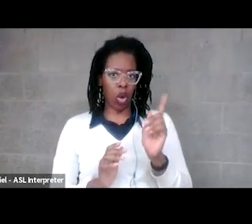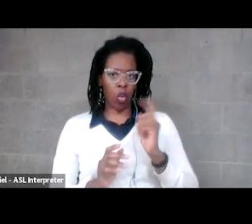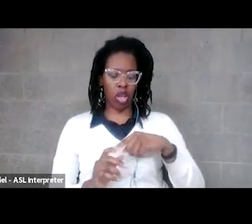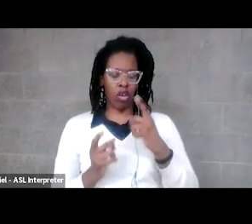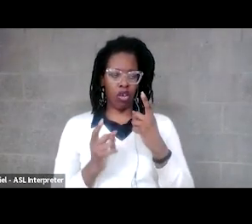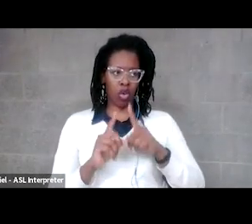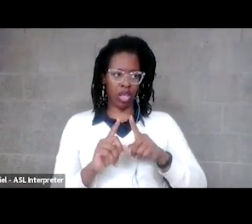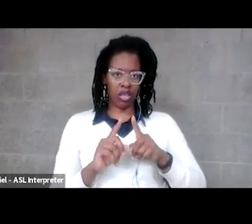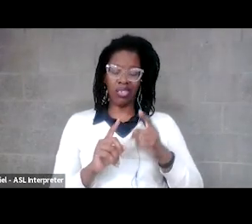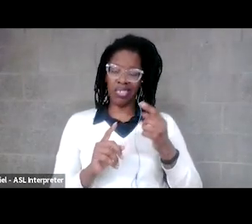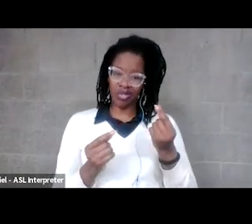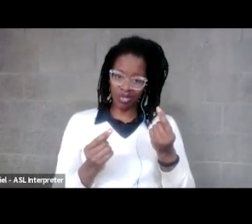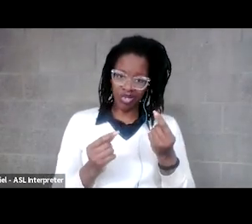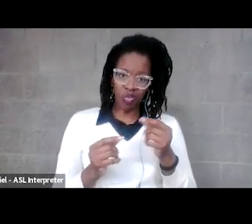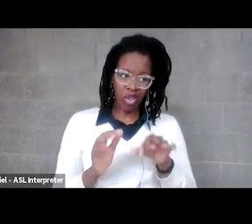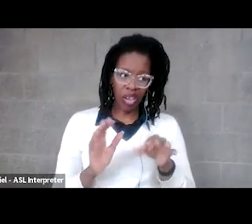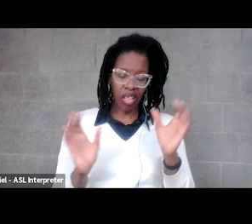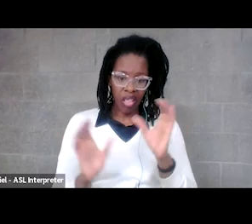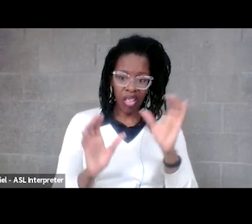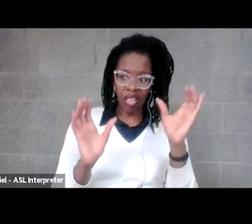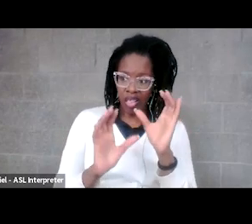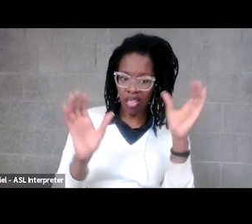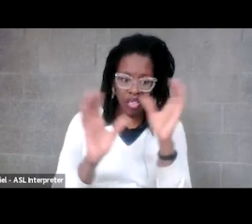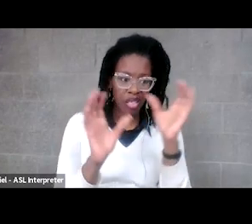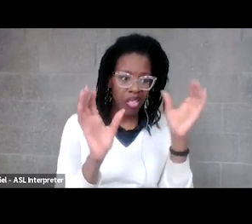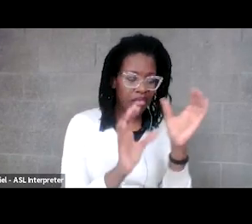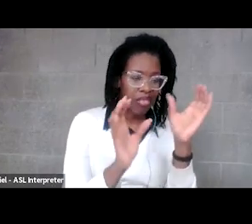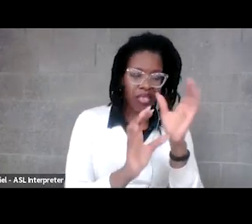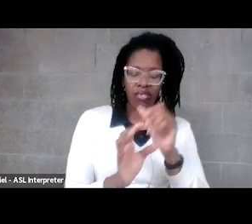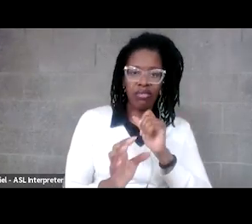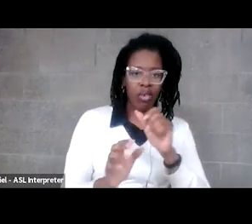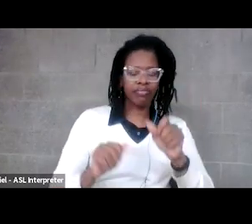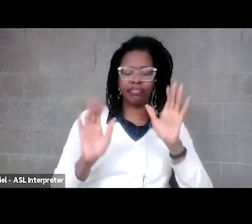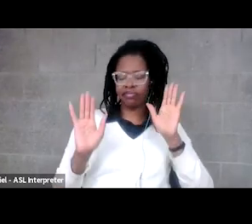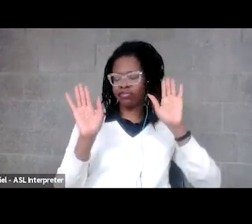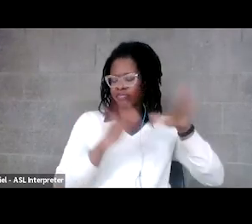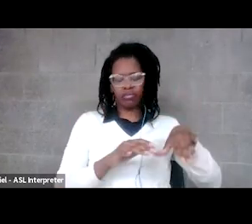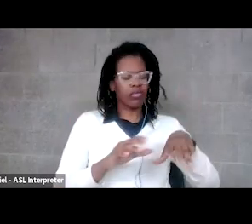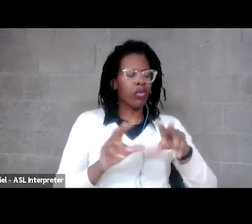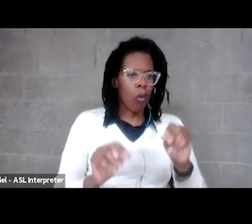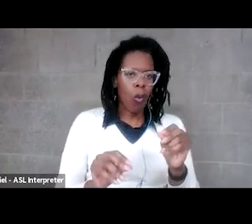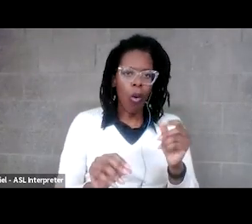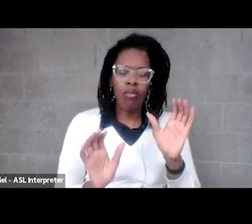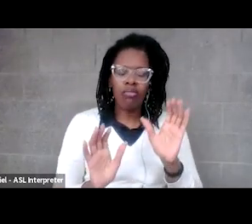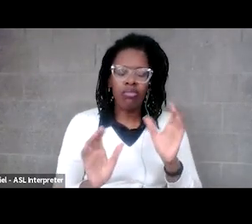buscamos por todos lados para tratar de encontrarlos y no nos damos por vencidos fácilmente. A menudo les digo a mis clientes